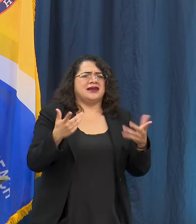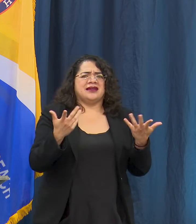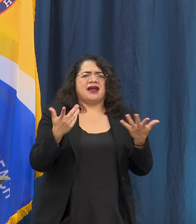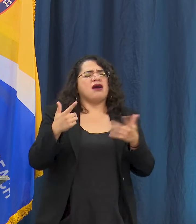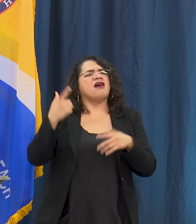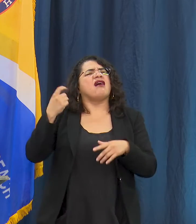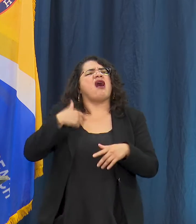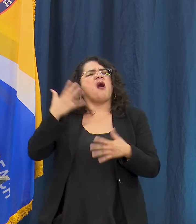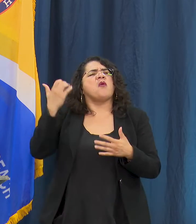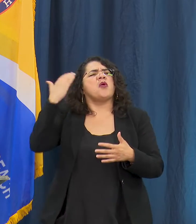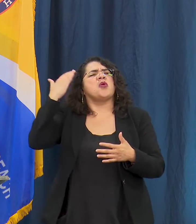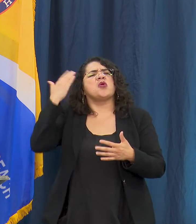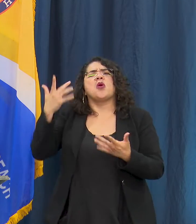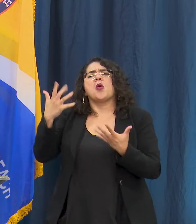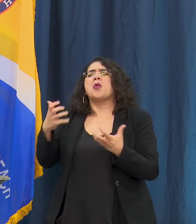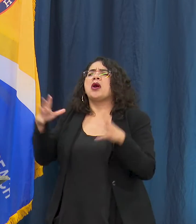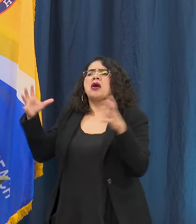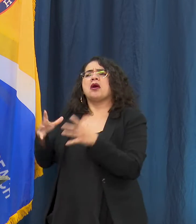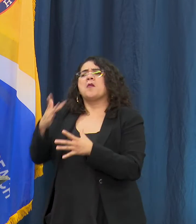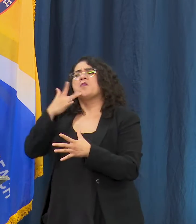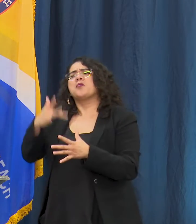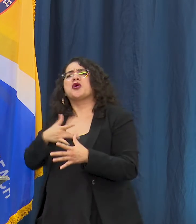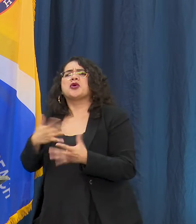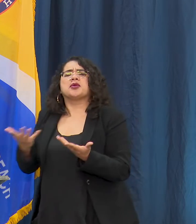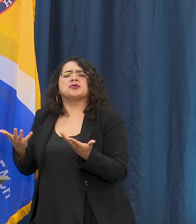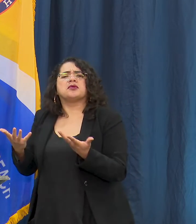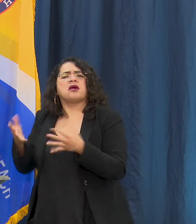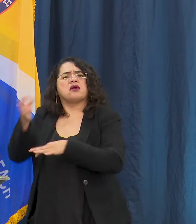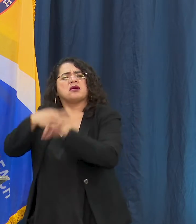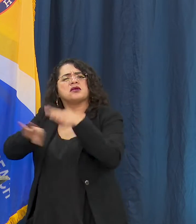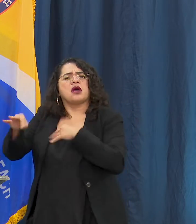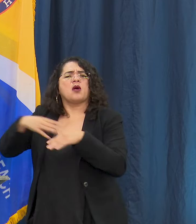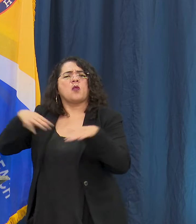Fiesta nuestra casa sabemos que es algo few Slainte pero todavía es mucho el